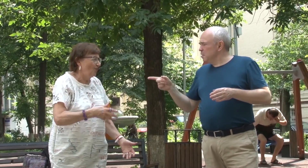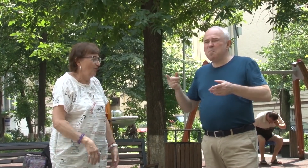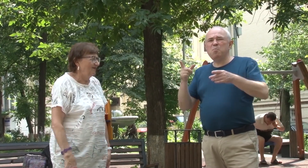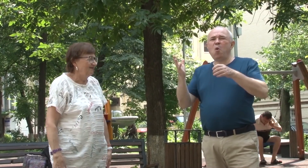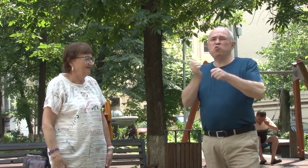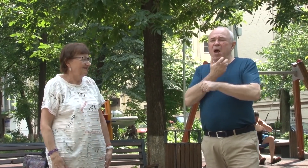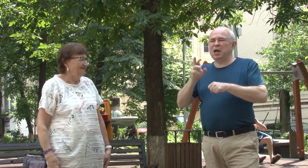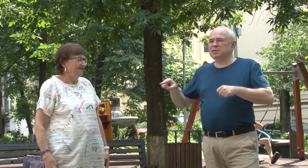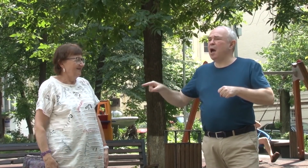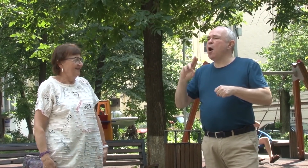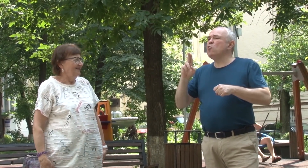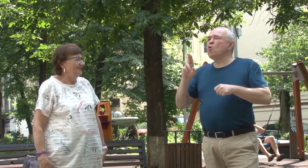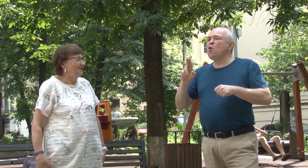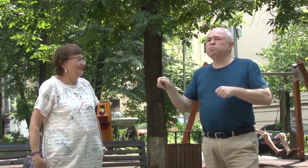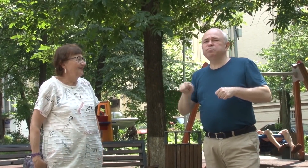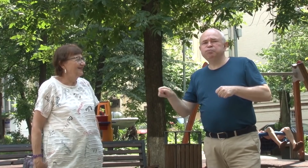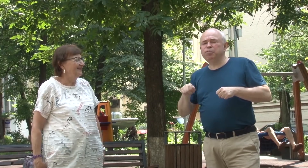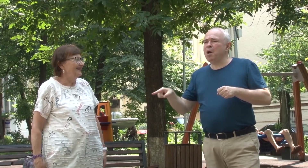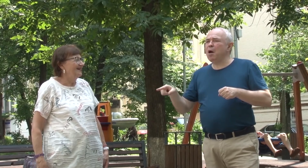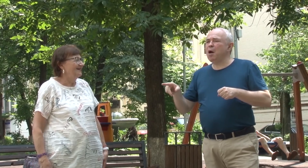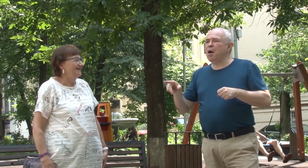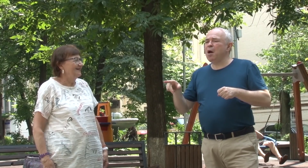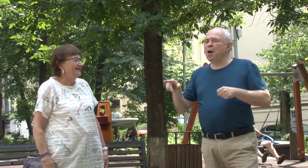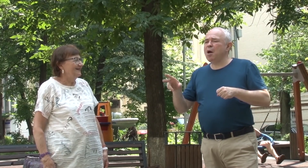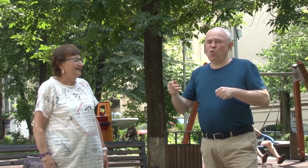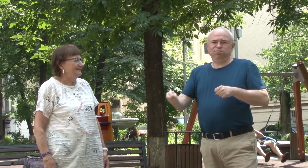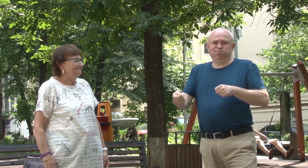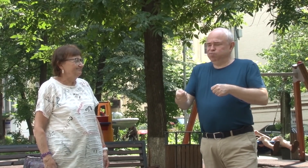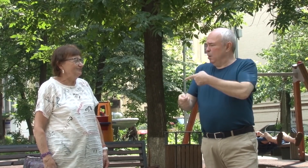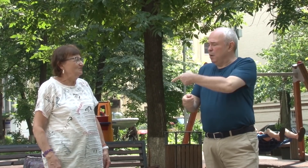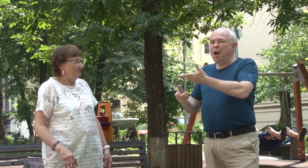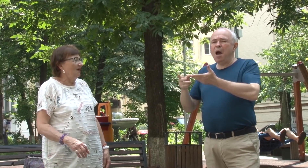Получается, что среди открыточников